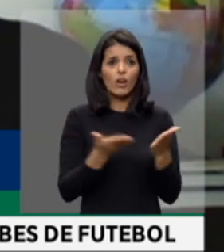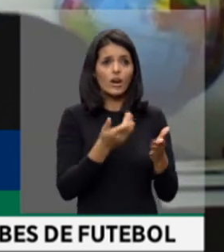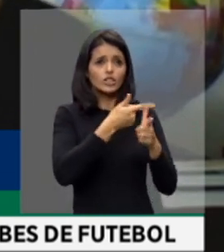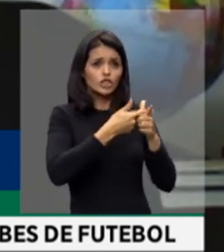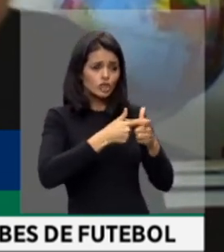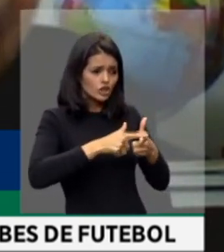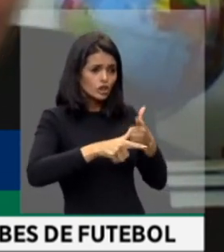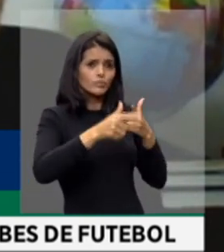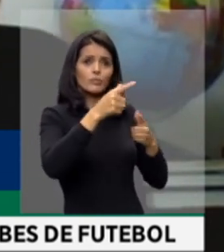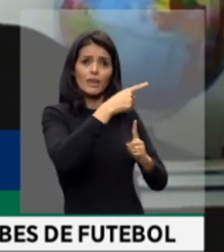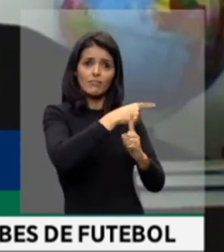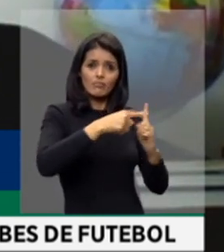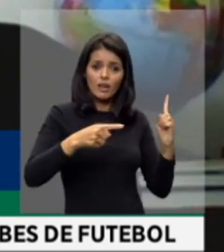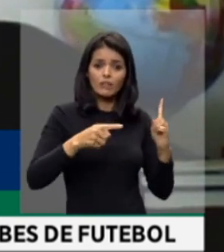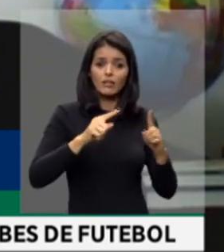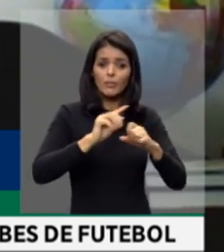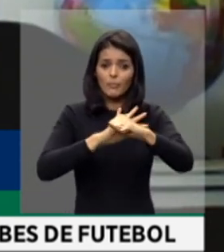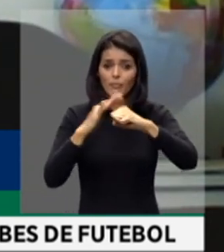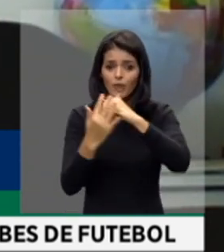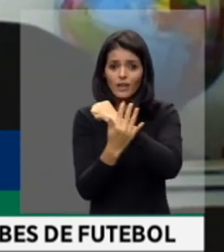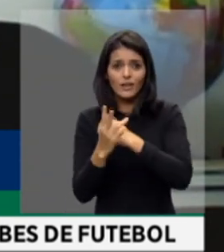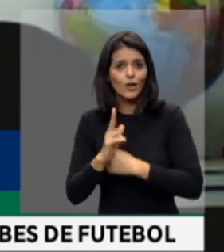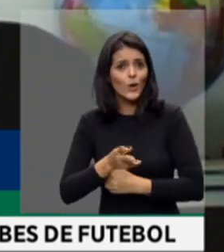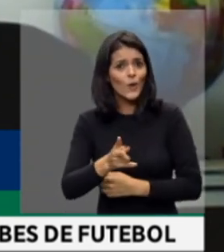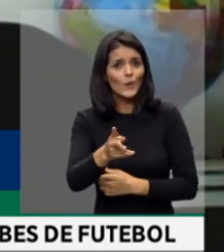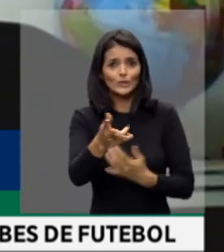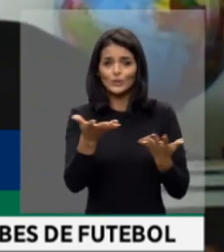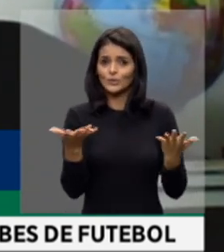SIM É A FAVOR DA EMENDA. -- [DEPUTADO]: ENTÃO ESTOU PORTANTO VOTANDO SIM, A ORIENTAÇÃO DO PT É SIM PARA